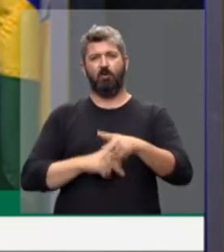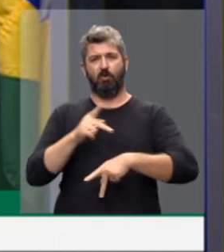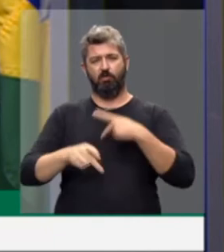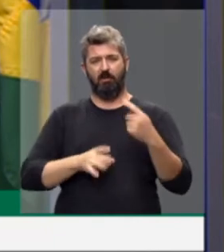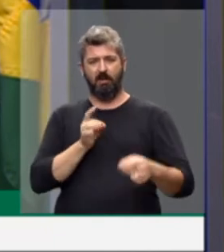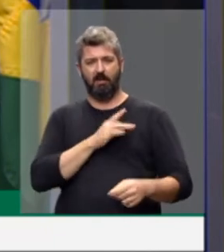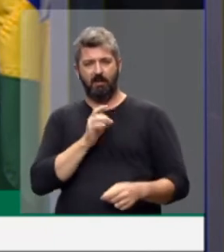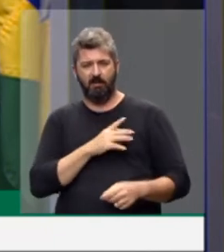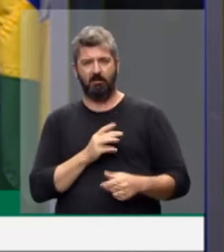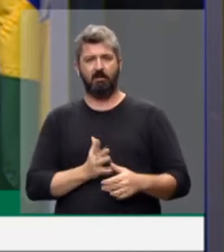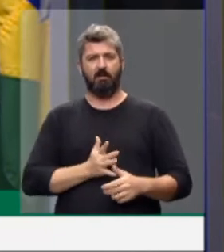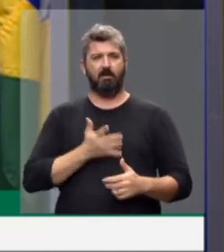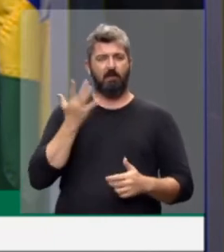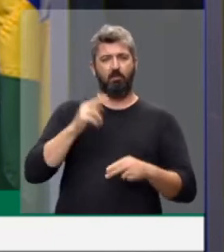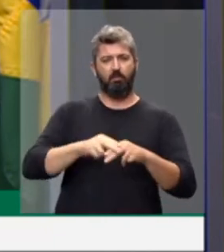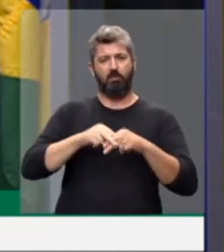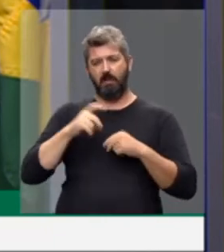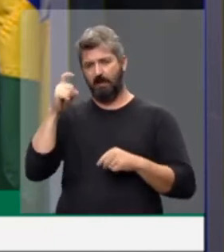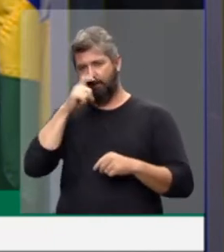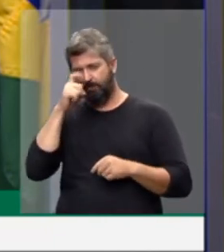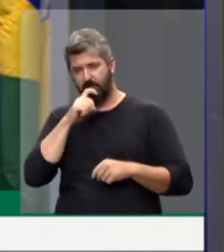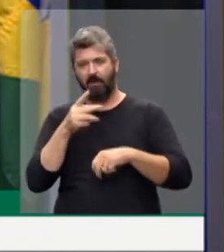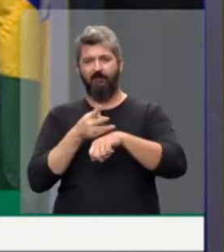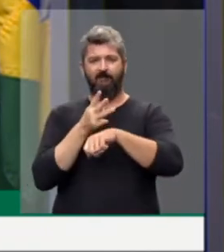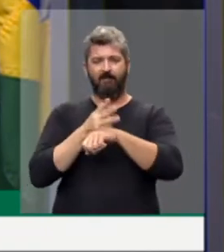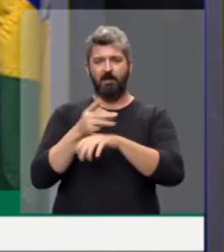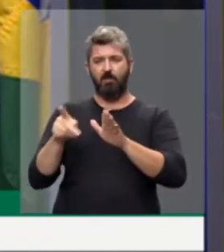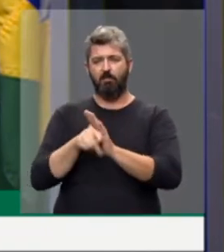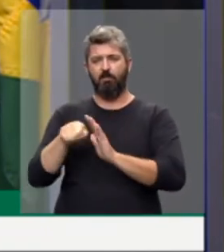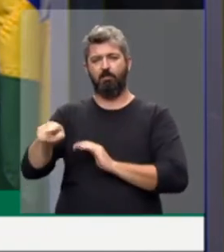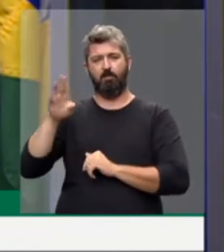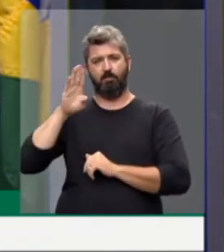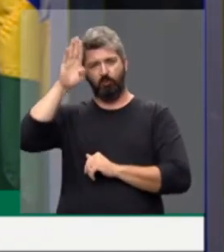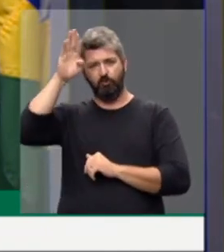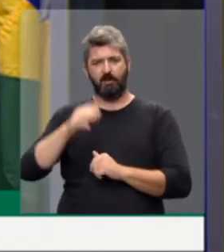PESSOAS A NÃO TOMAREM, ALIÁS DIZENDO, EU NÃO VOU TOMAR